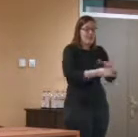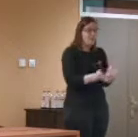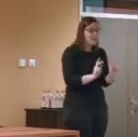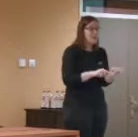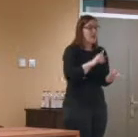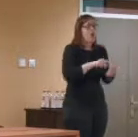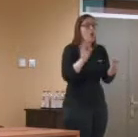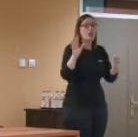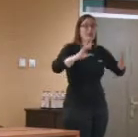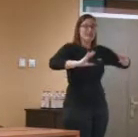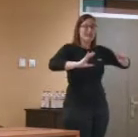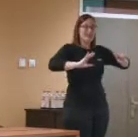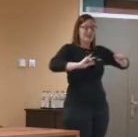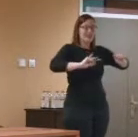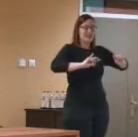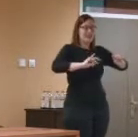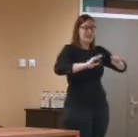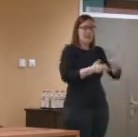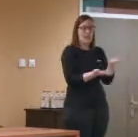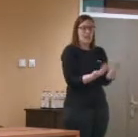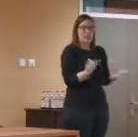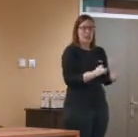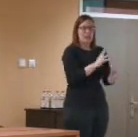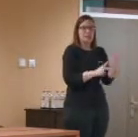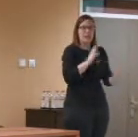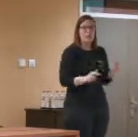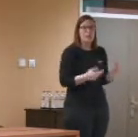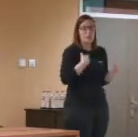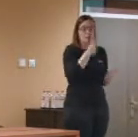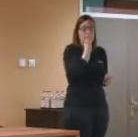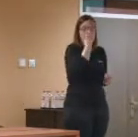que publiqué hace tres años y que estaba en este contexto, y ahora